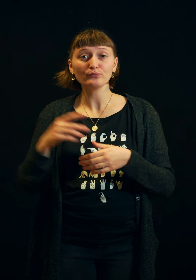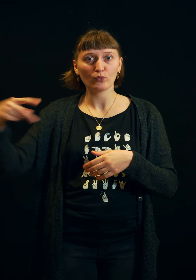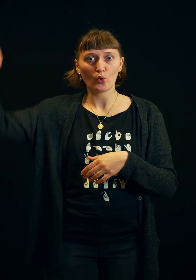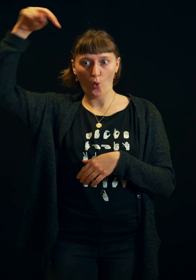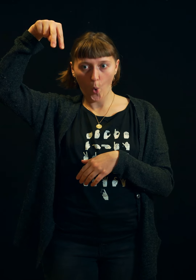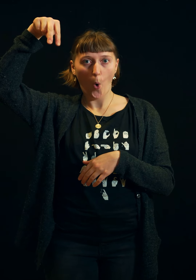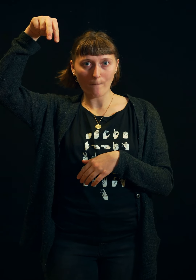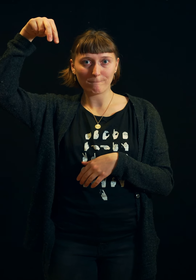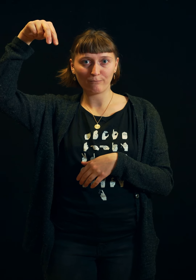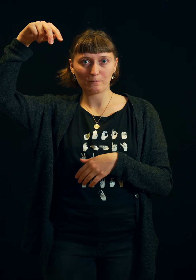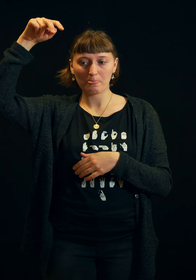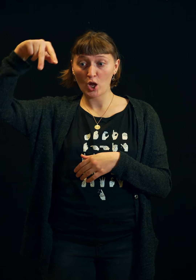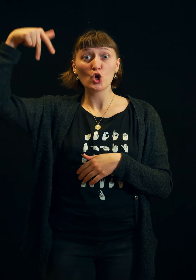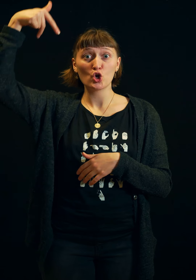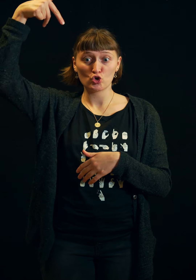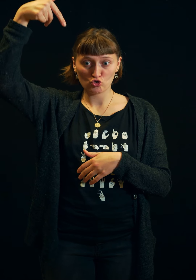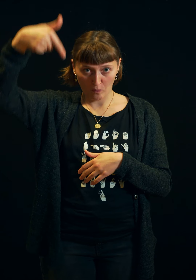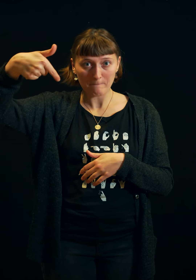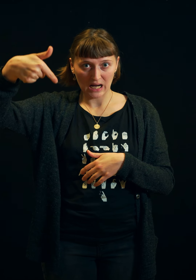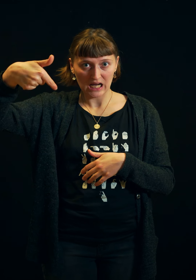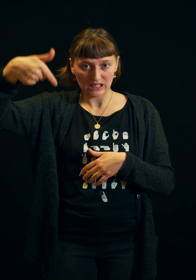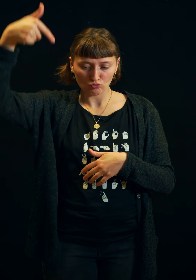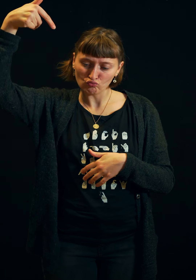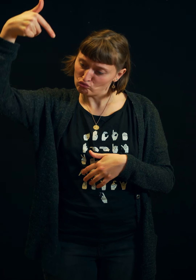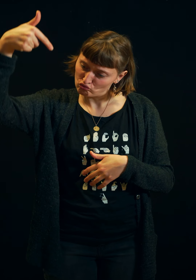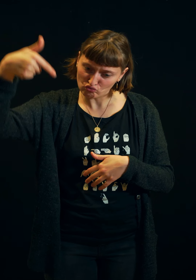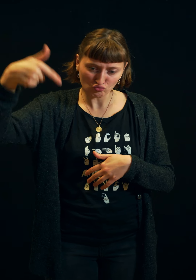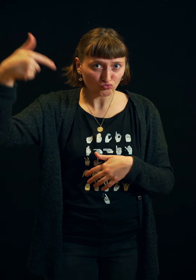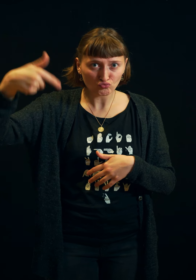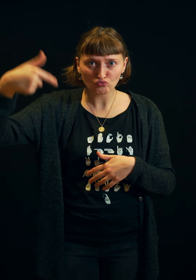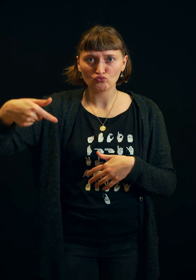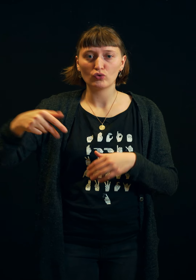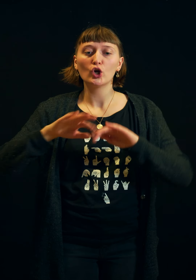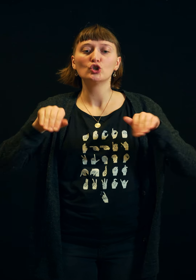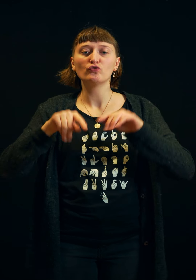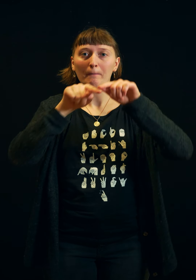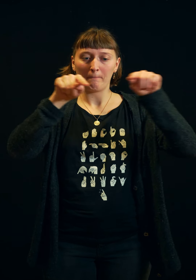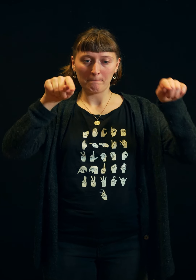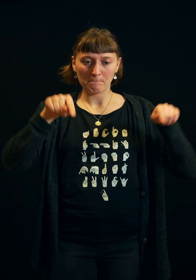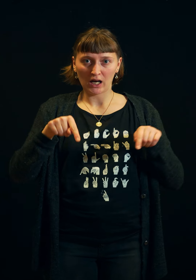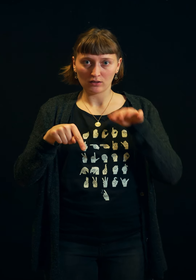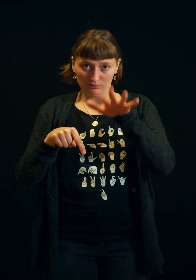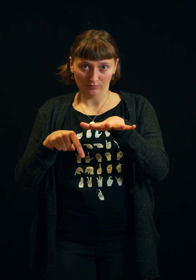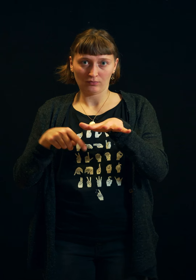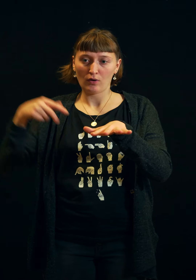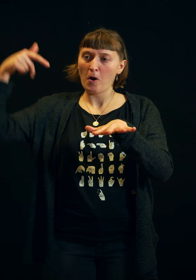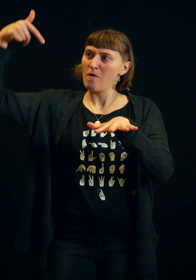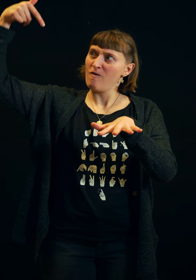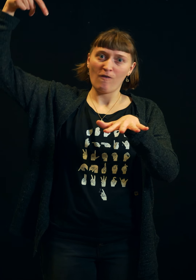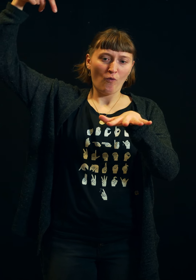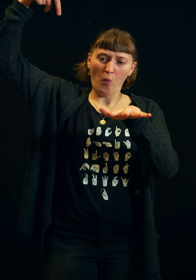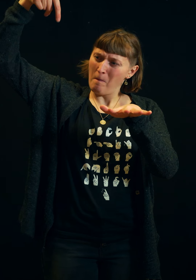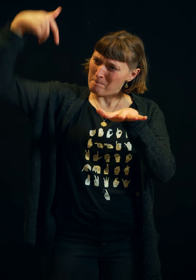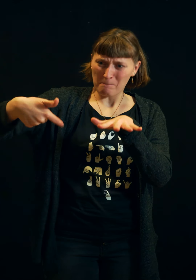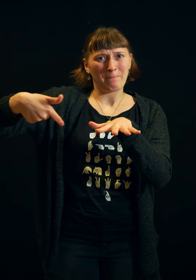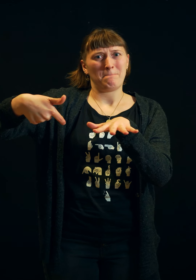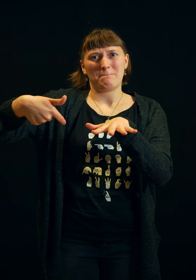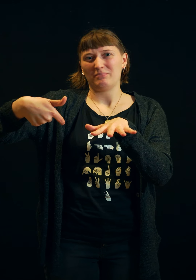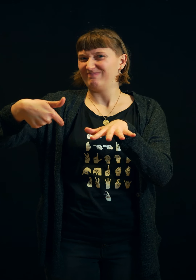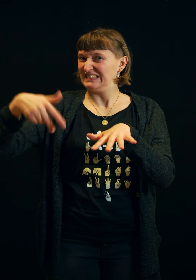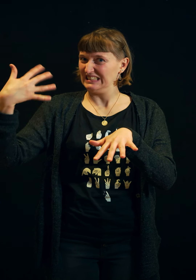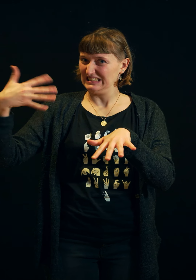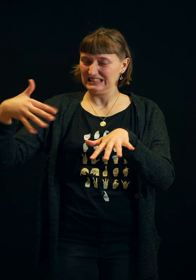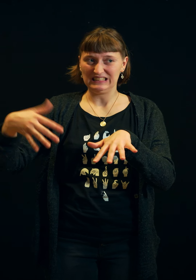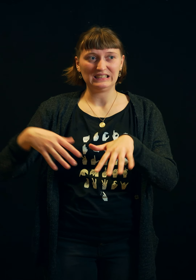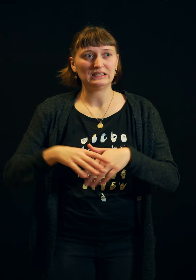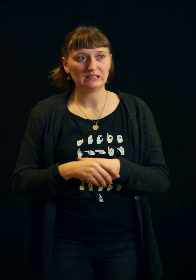Und sprang aus zehn Metern, schien endlich befreit und er flog, doch flog leider am Becken vorbei.